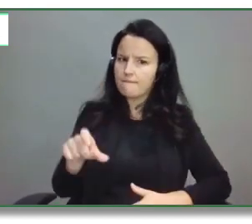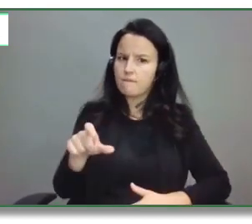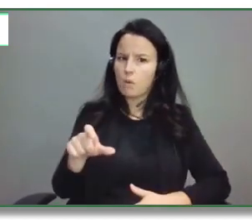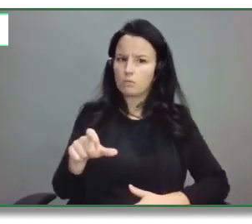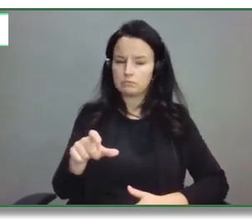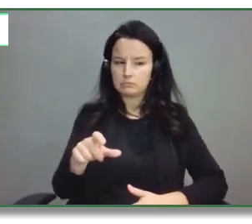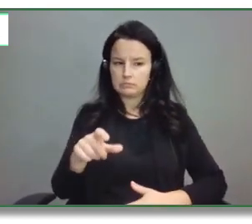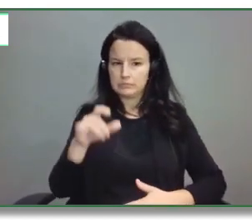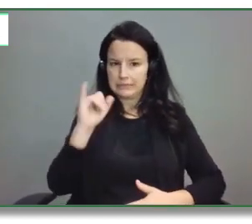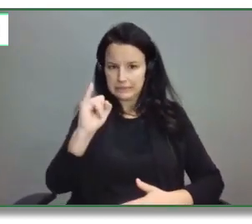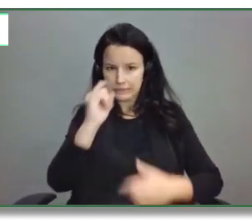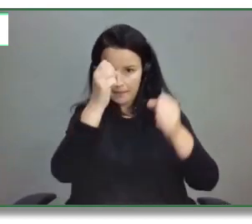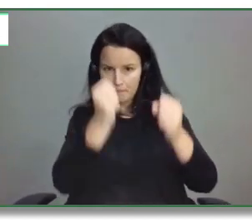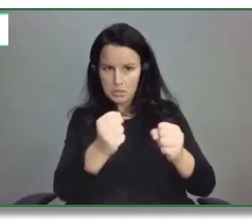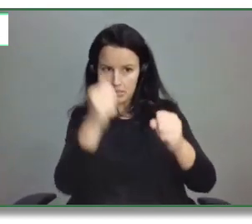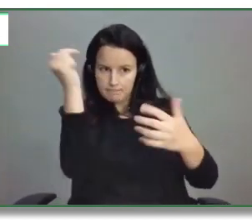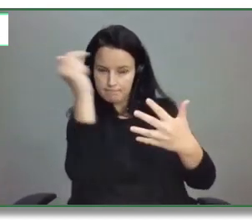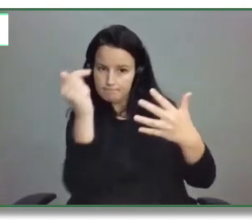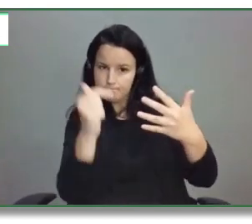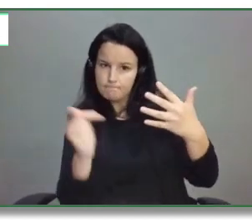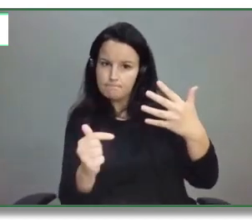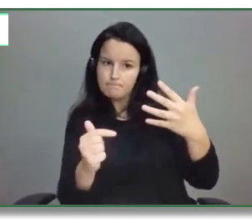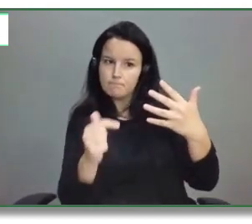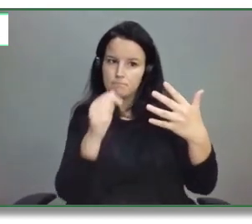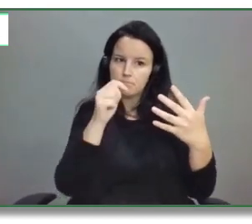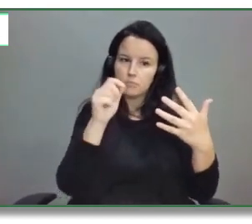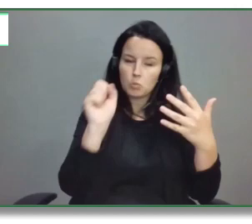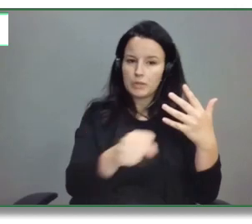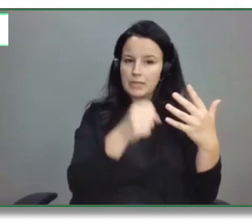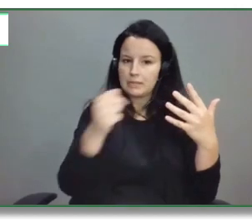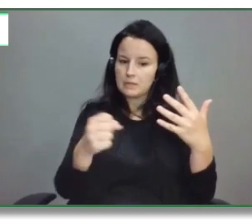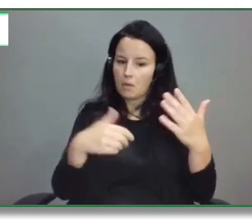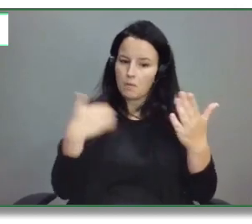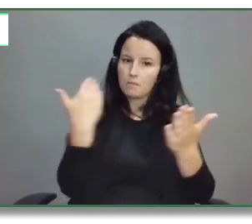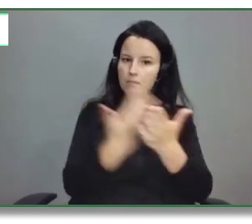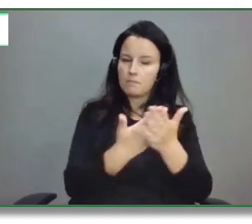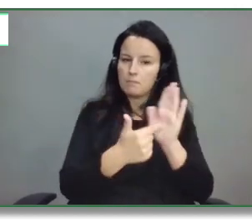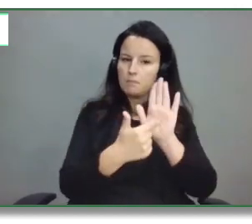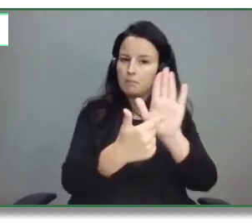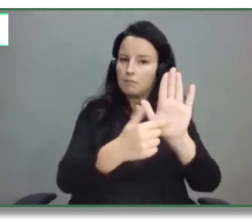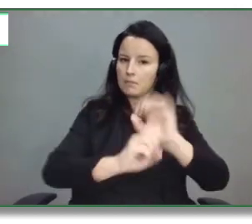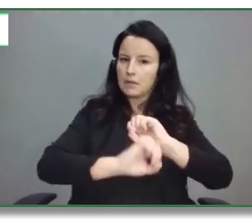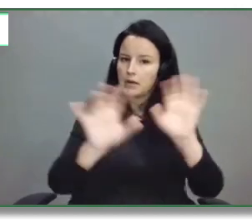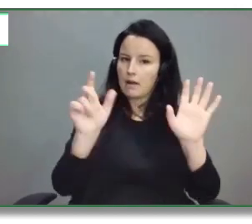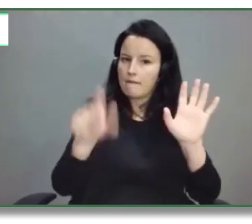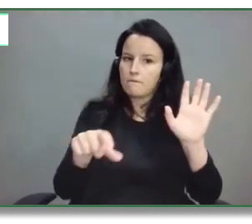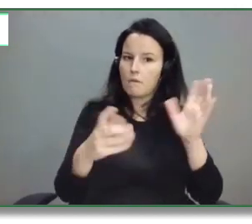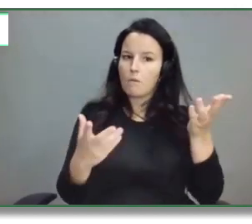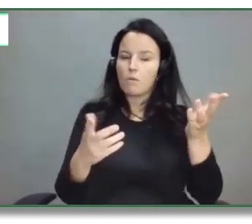vivant avec un handicap ou non